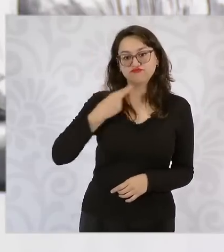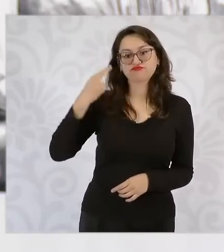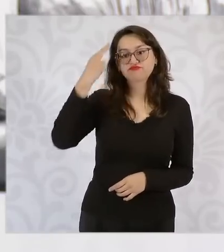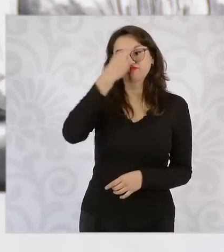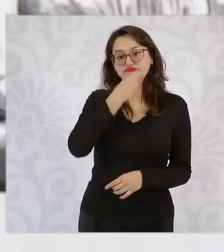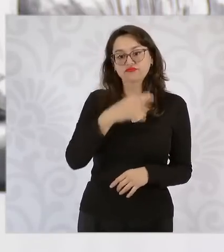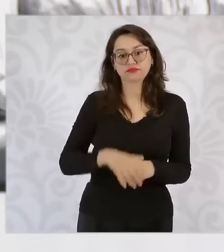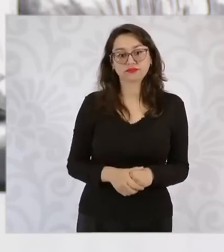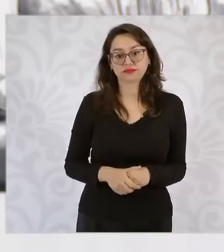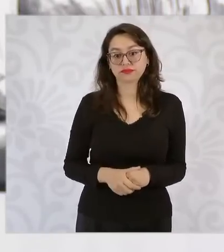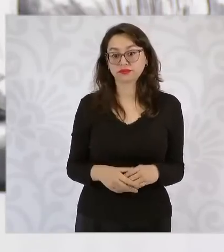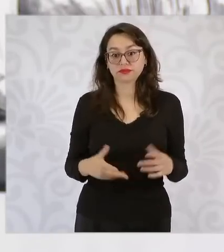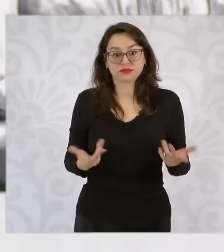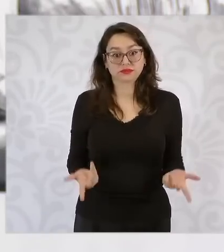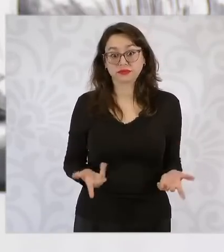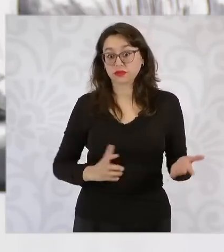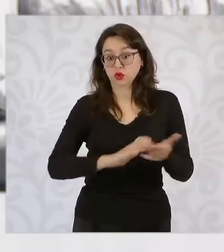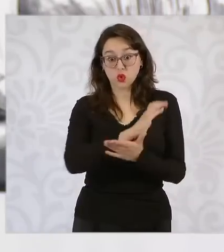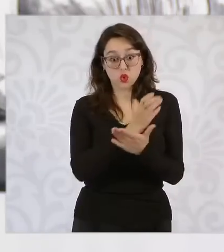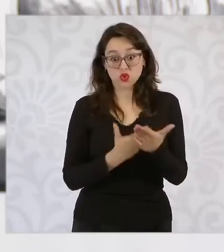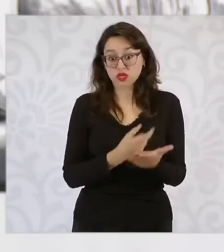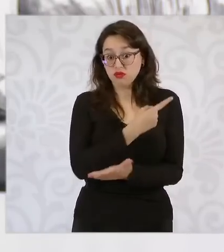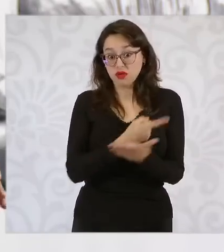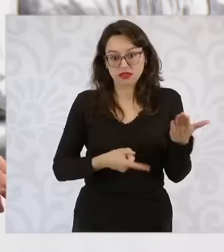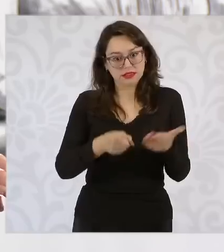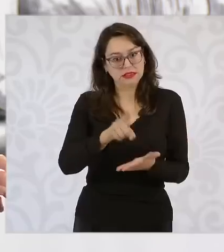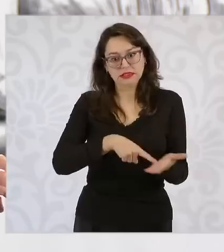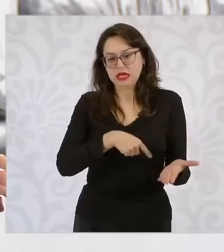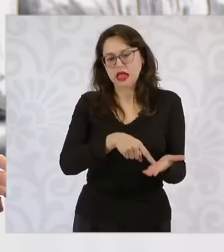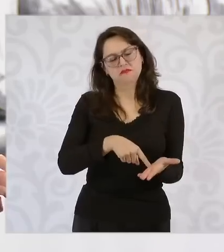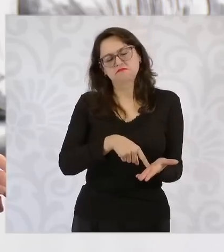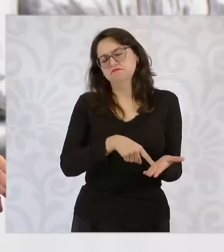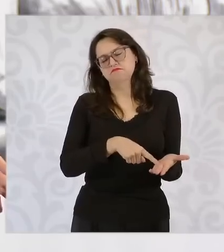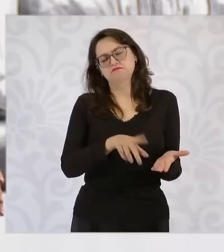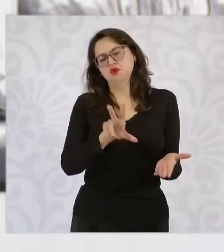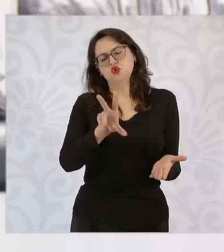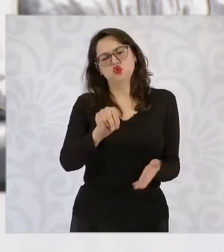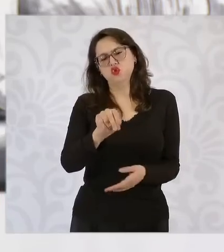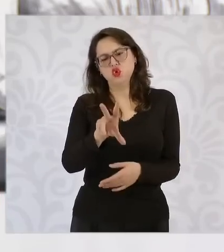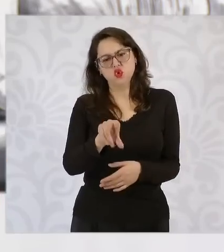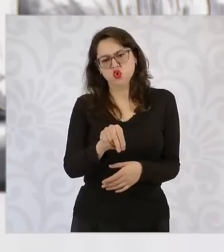no Establece que haya reversión a lo que había antes pero lo que es cierto es que no